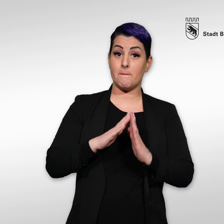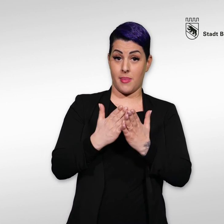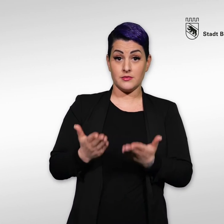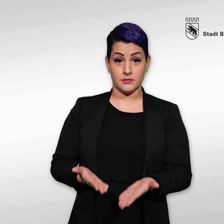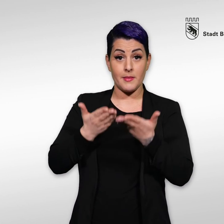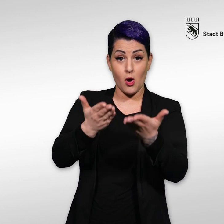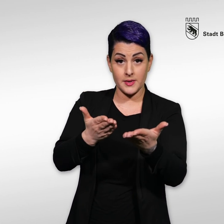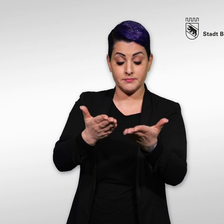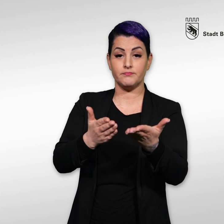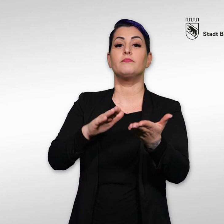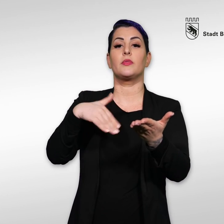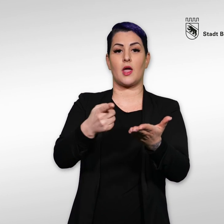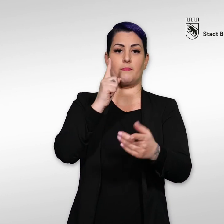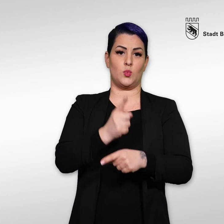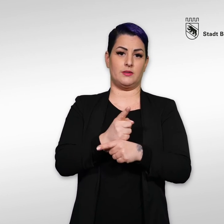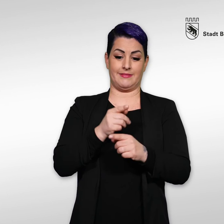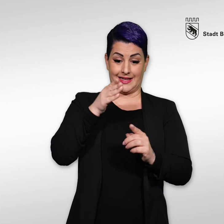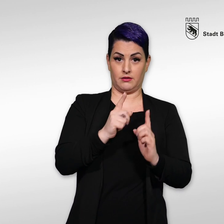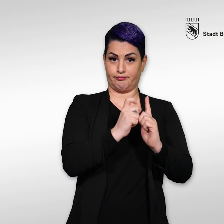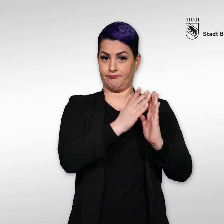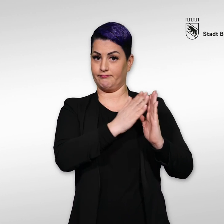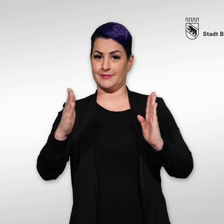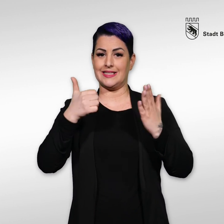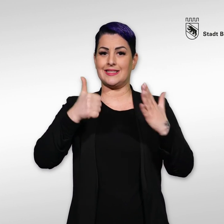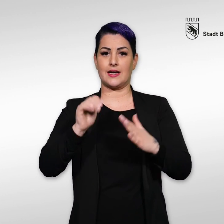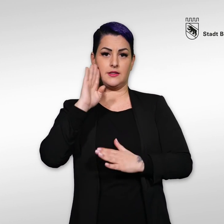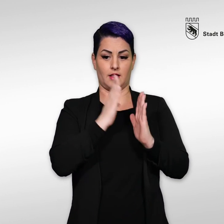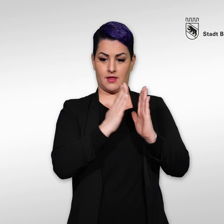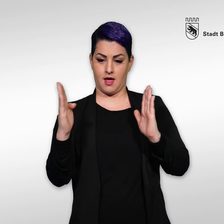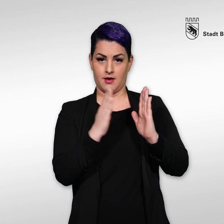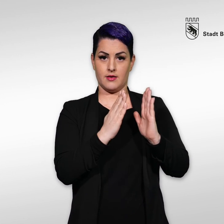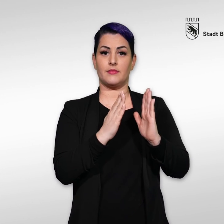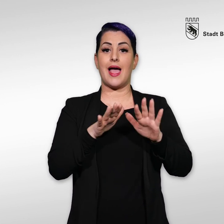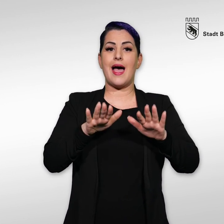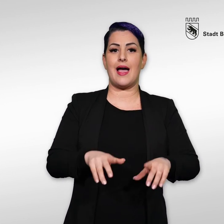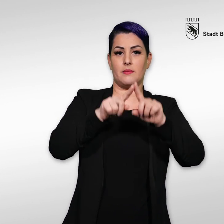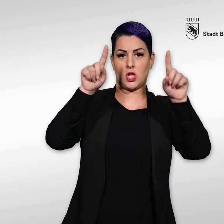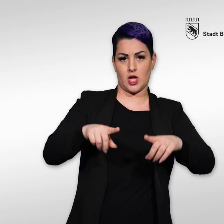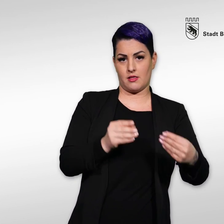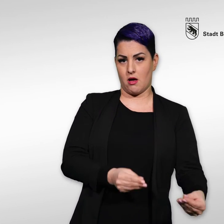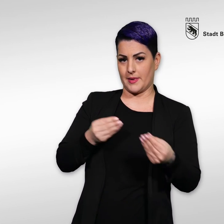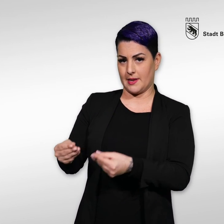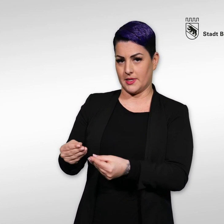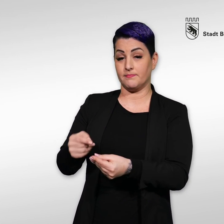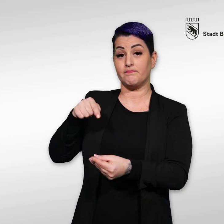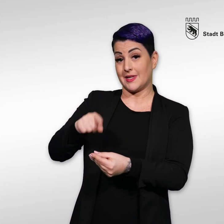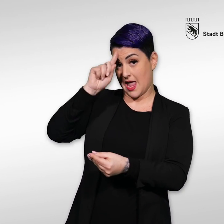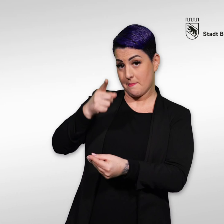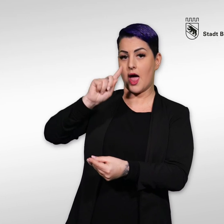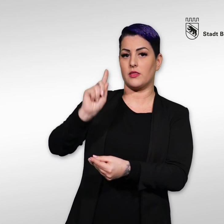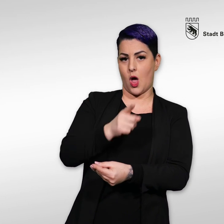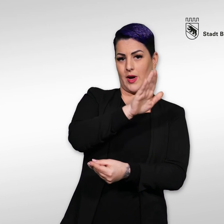Dann müssen Sie innert 60 Tagen einen Heimatschein hinterlegen. Das gilt auch für Kinder.